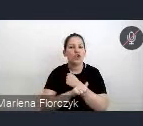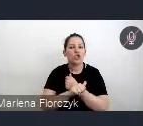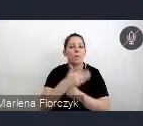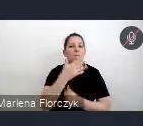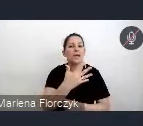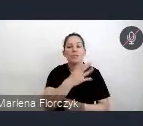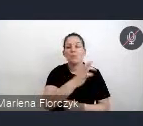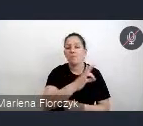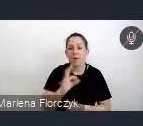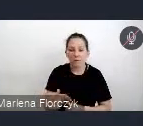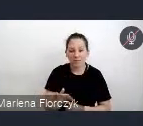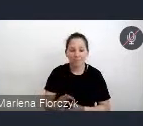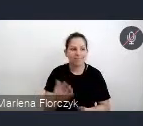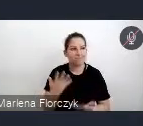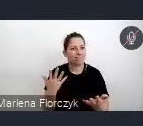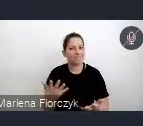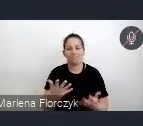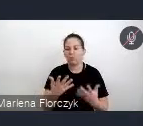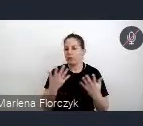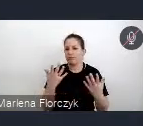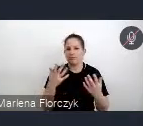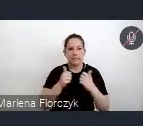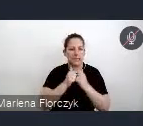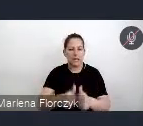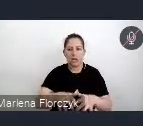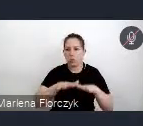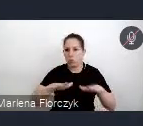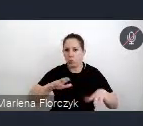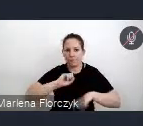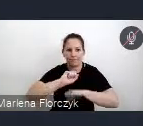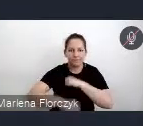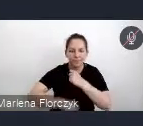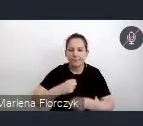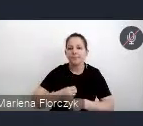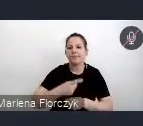Zatem są to duże wyzwania dla nas, przede wszystkim dla środowiska,